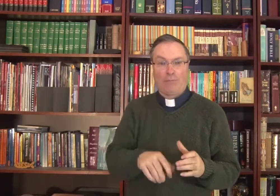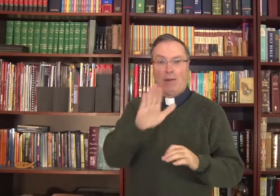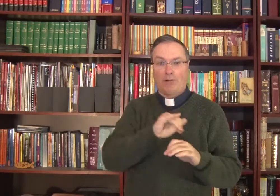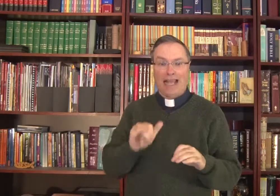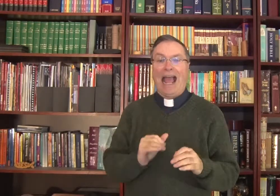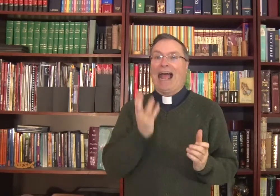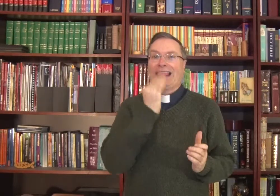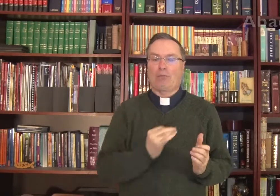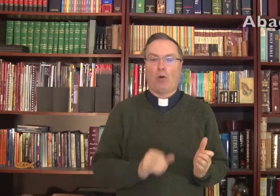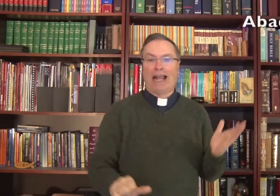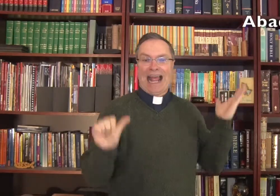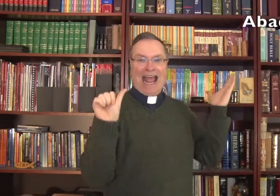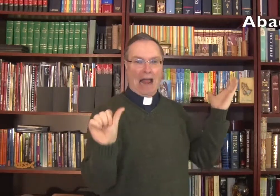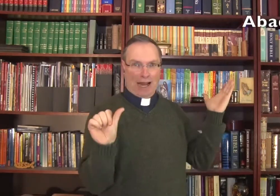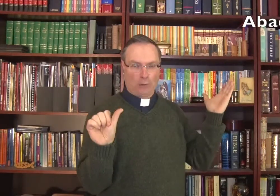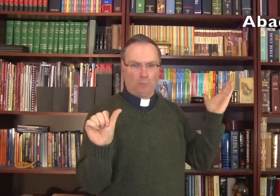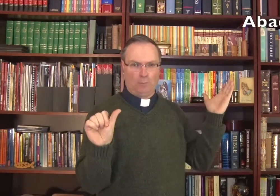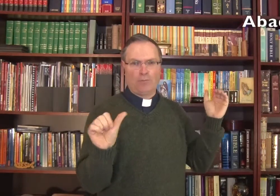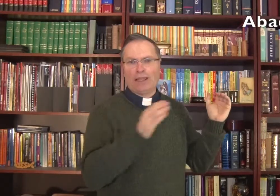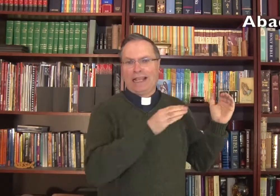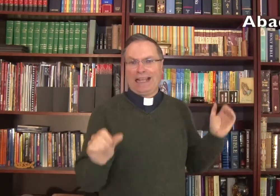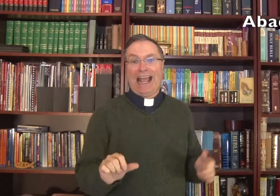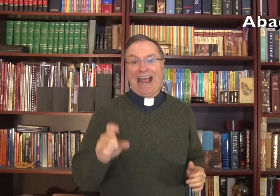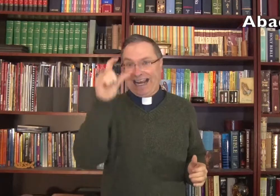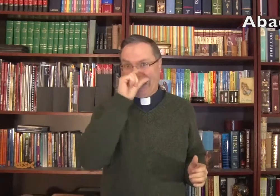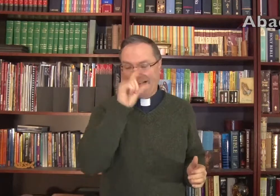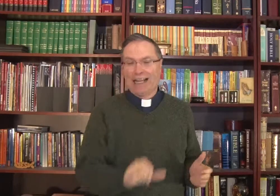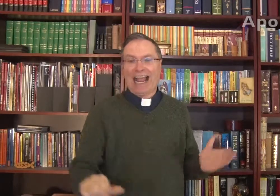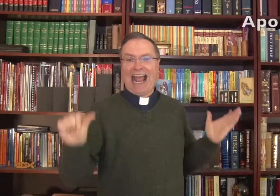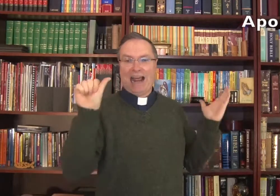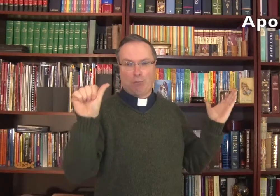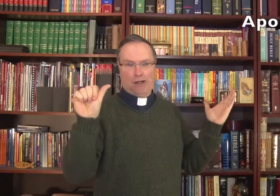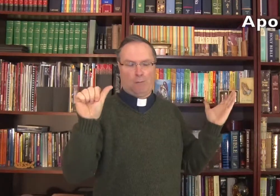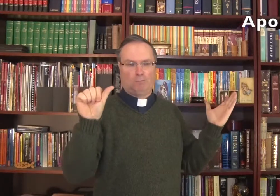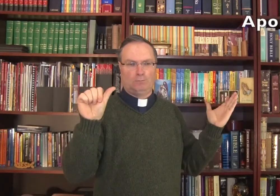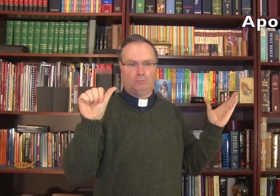appelé en hébreu Abaddon et en grec Apollyon.